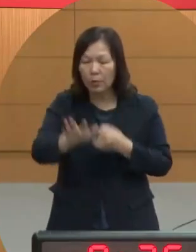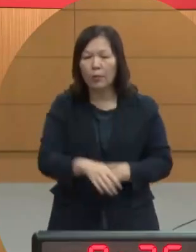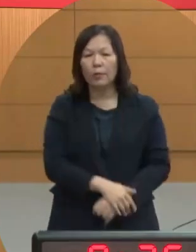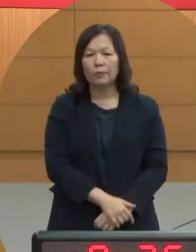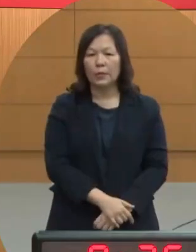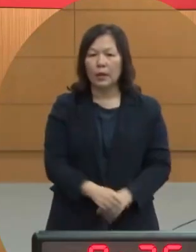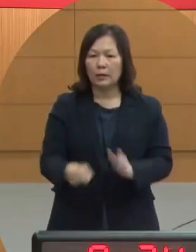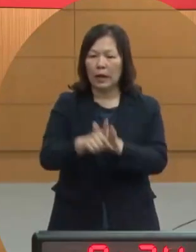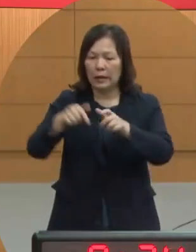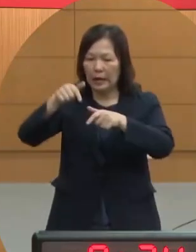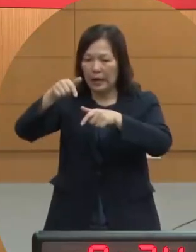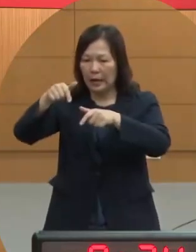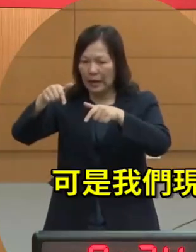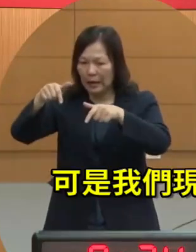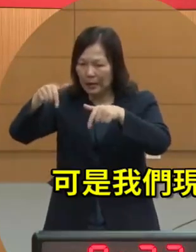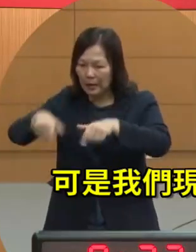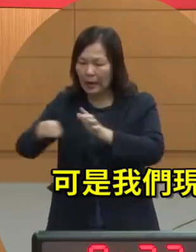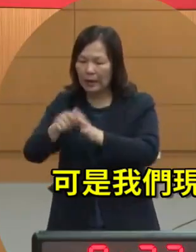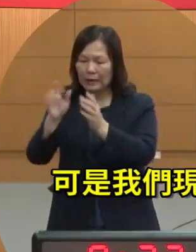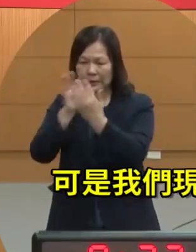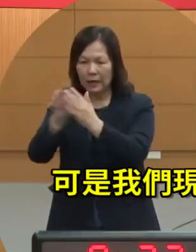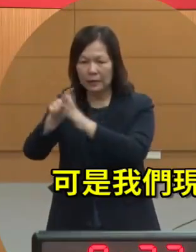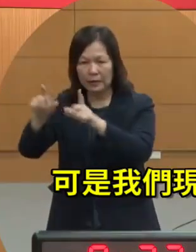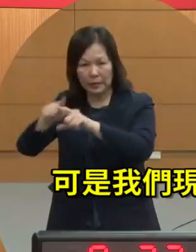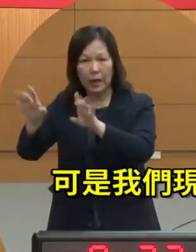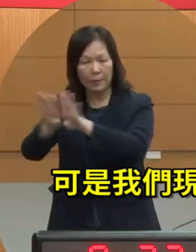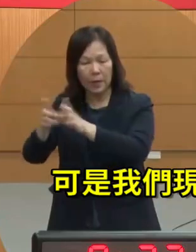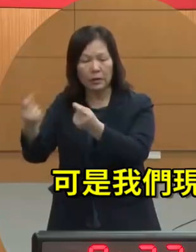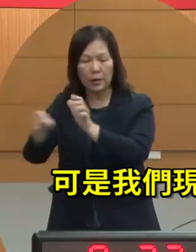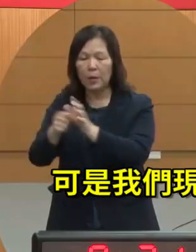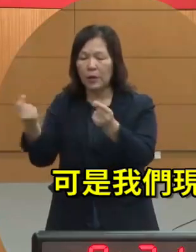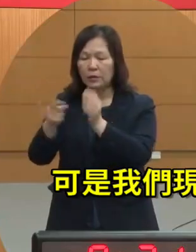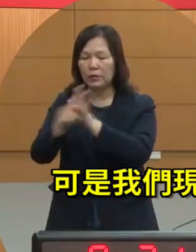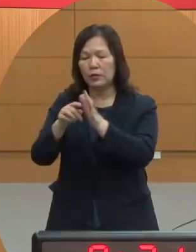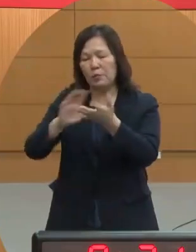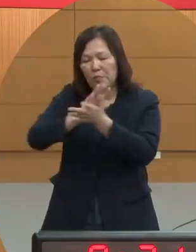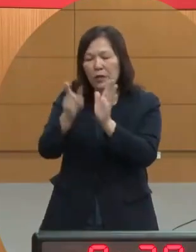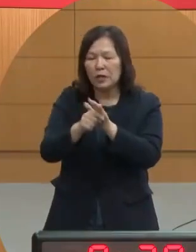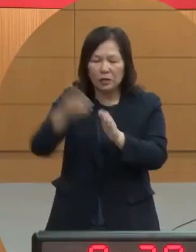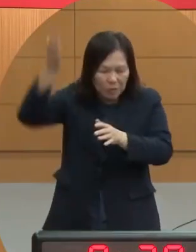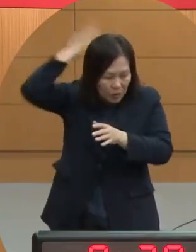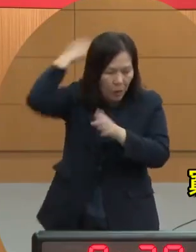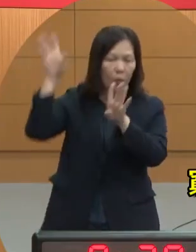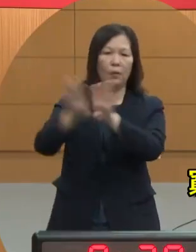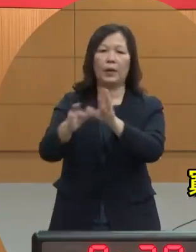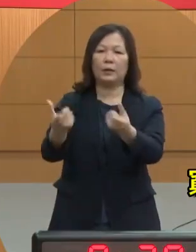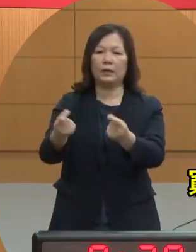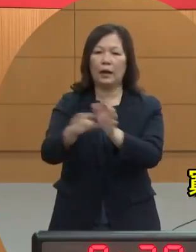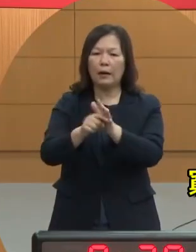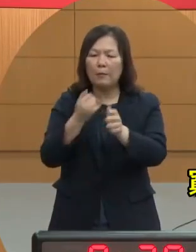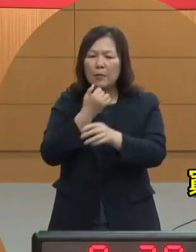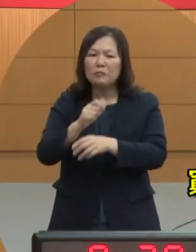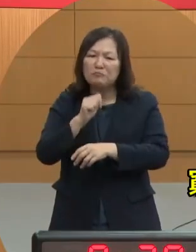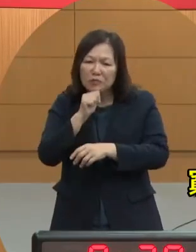南向政策的大門 可是我們現在做的好像是南向政策的後門 窮鄉僻壤什麼都沒有